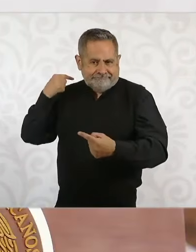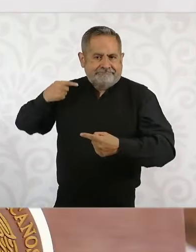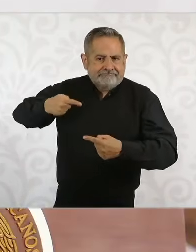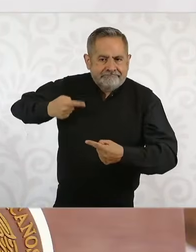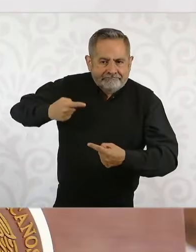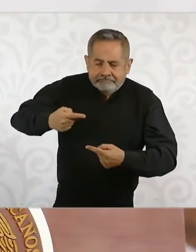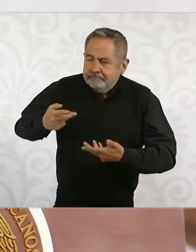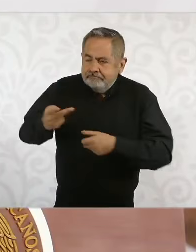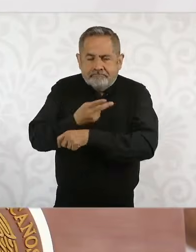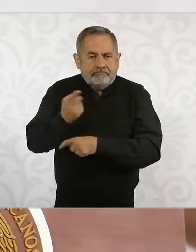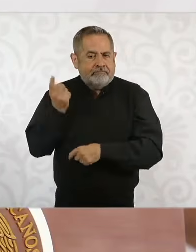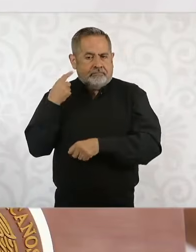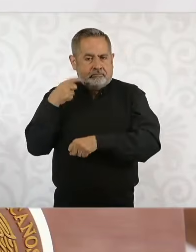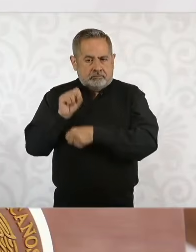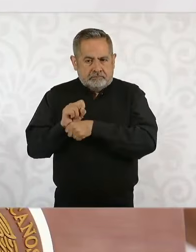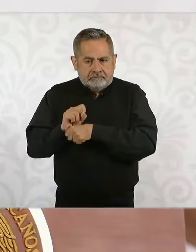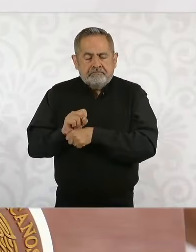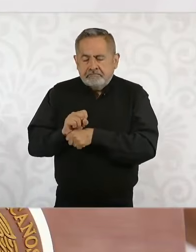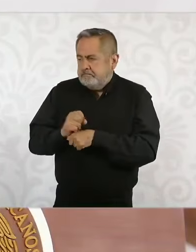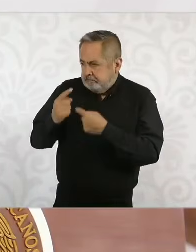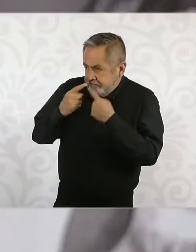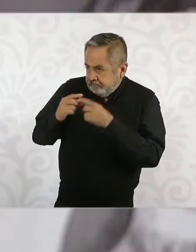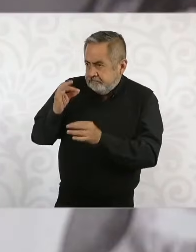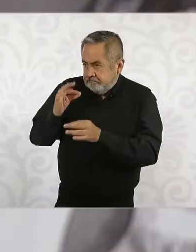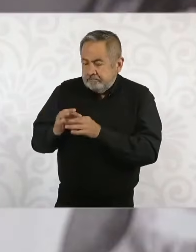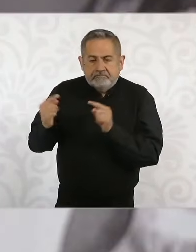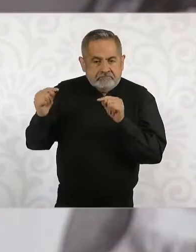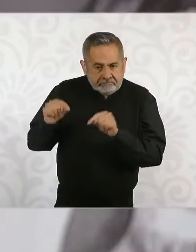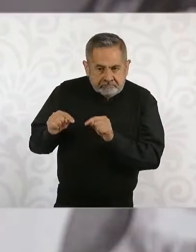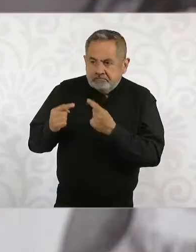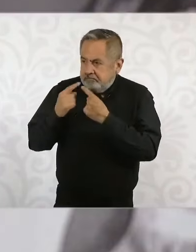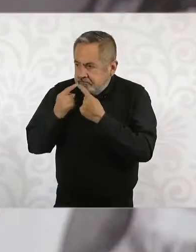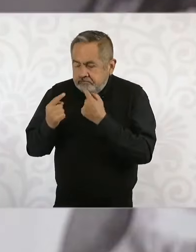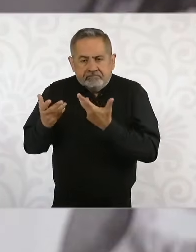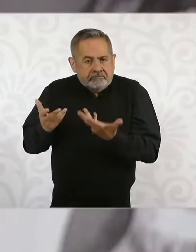semana pasada, es decir, unos días después ya estaba aquí el banco. Eh, nosotros les